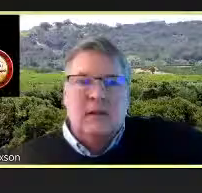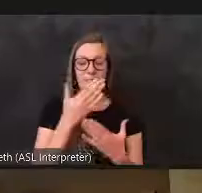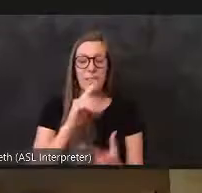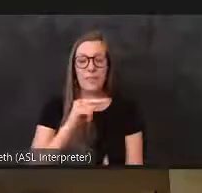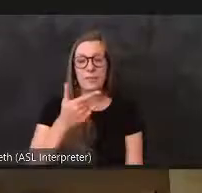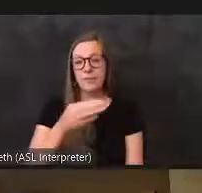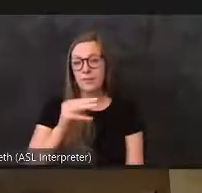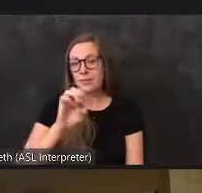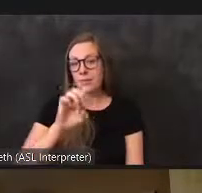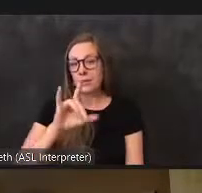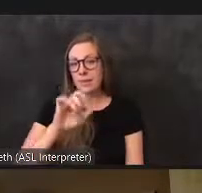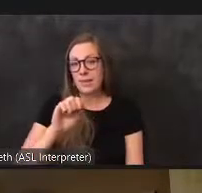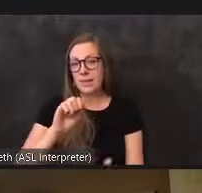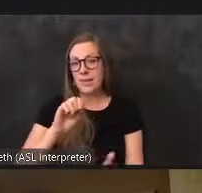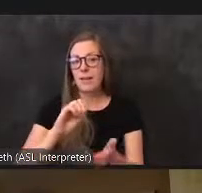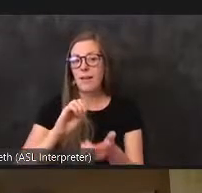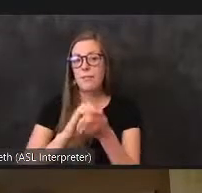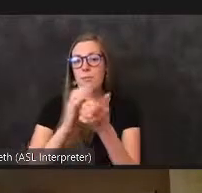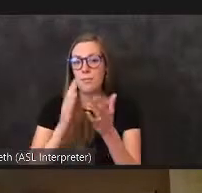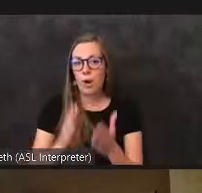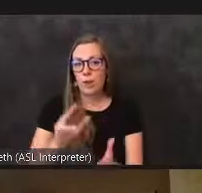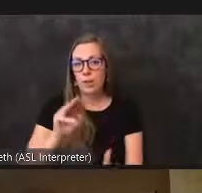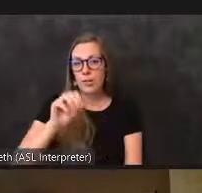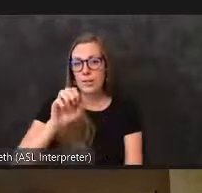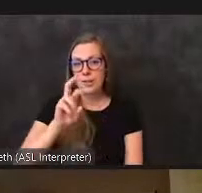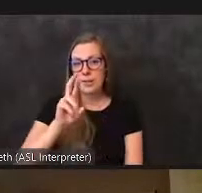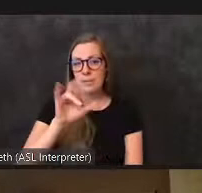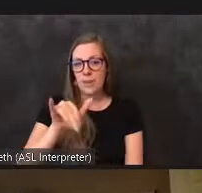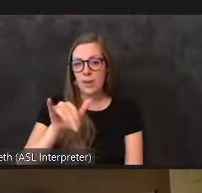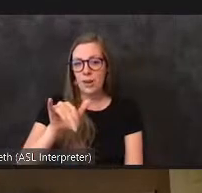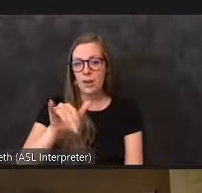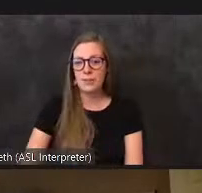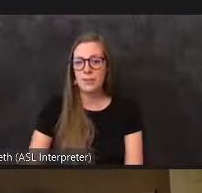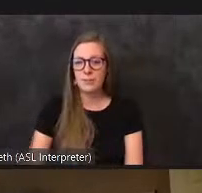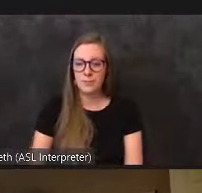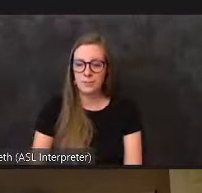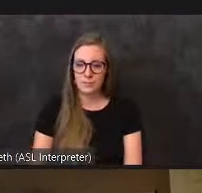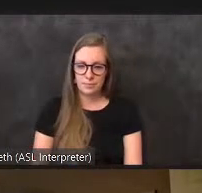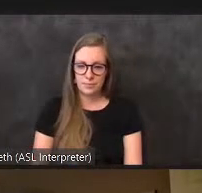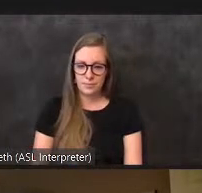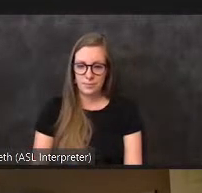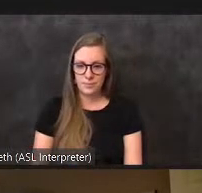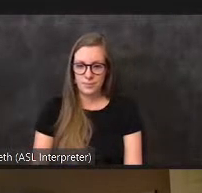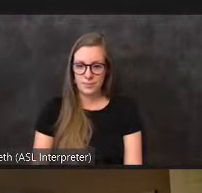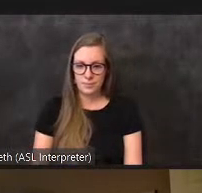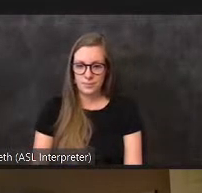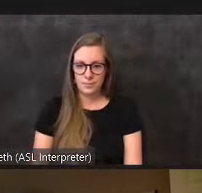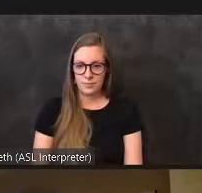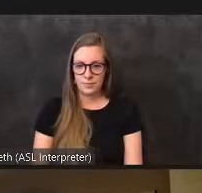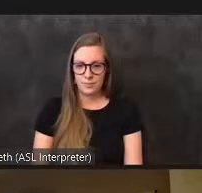comunicación en este momento comenzaremos con méri callasen e présta M-Clan, Meahri.